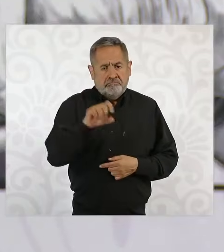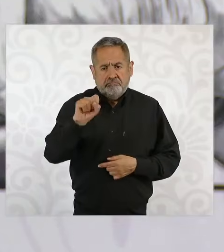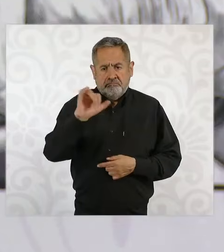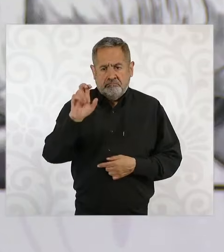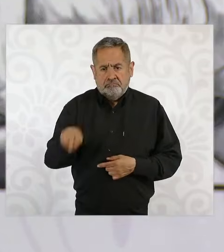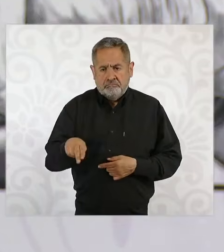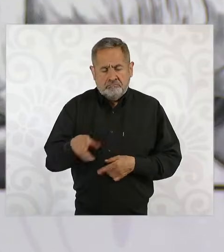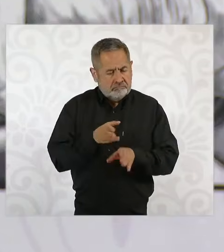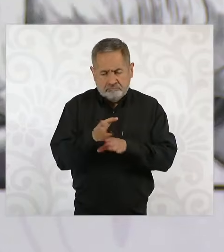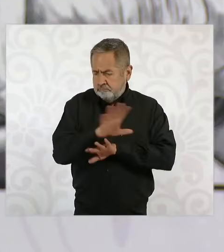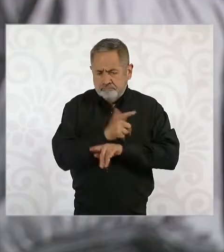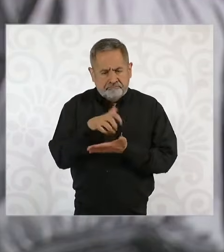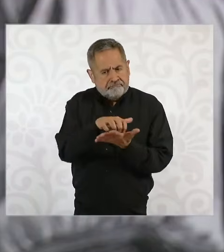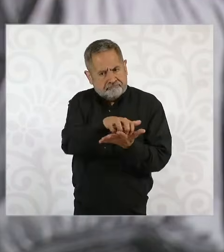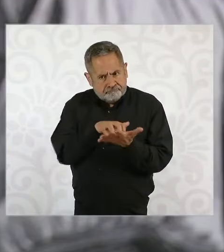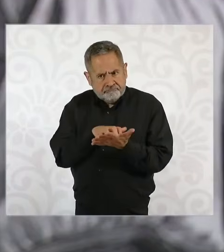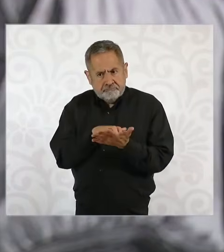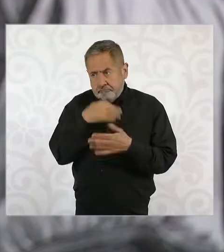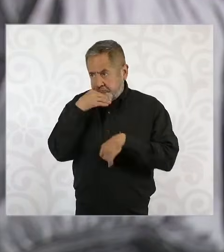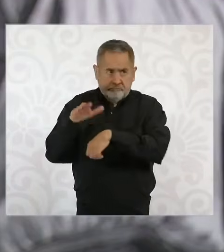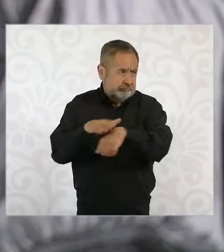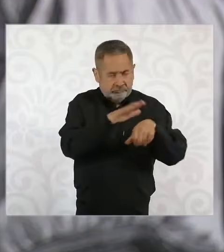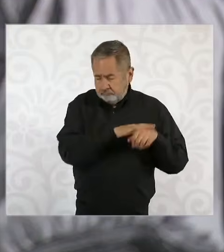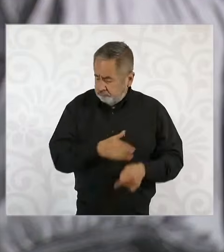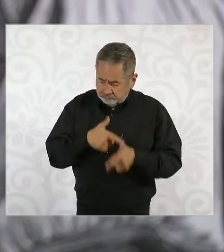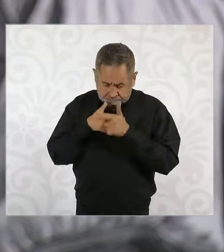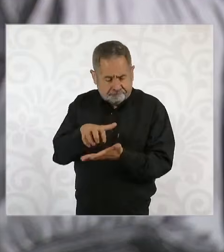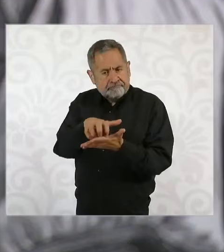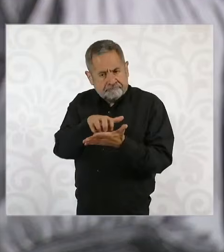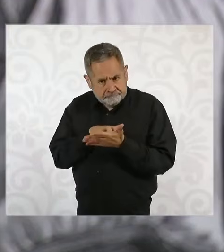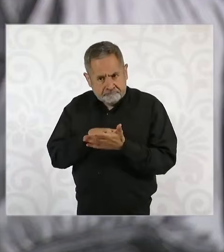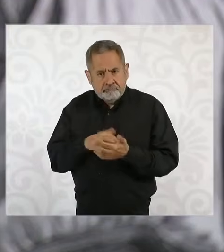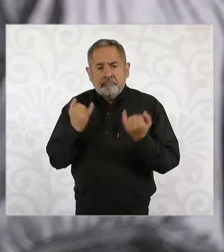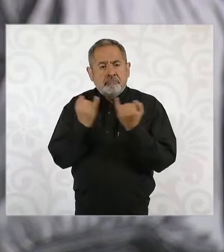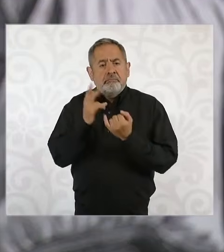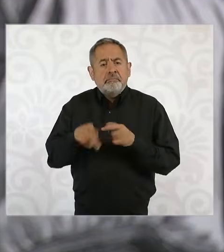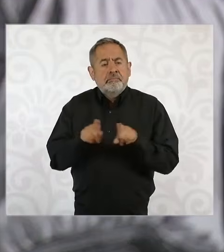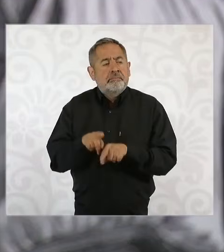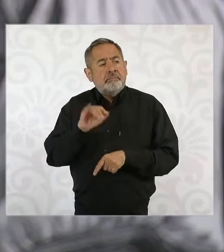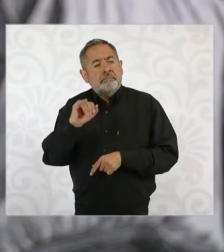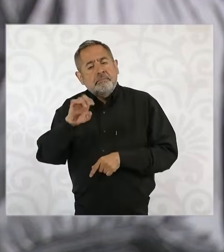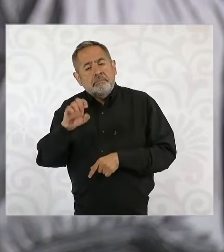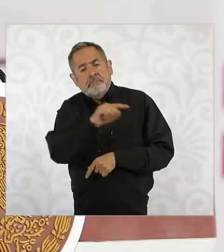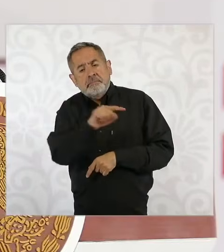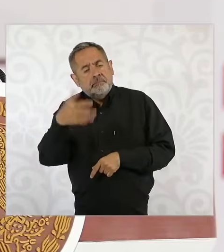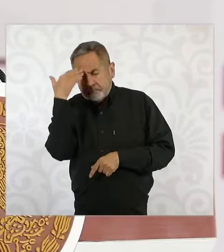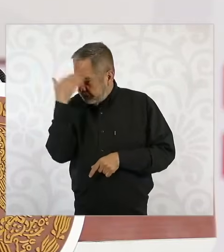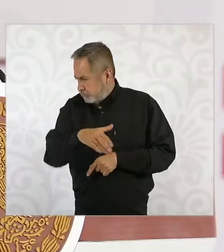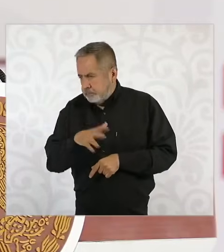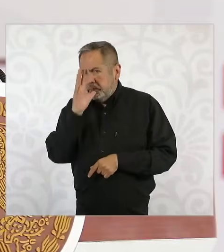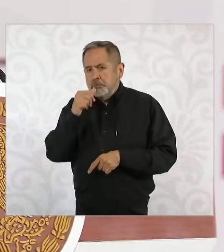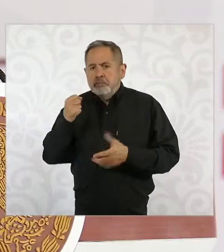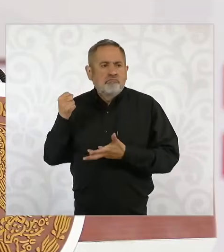esa línea vamos a estar caminando y el INE tiene conocimiento de esa línea. Lo hemos hablado con